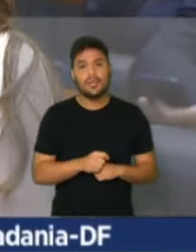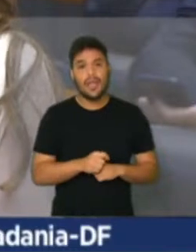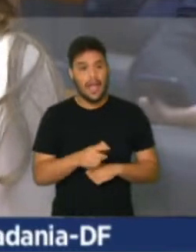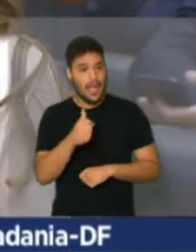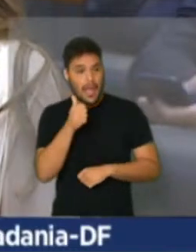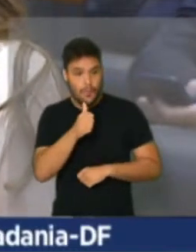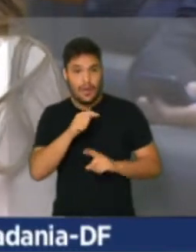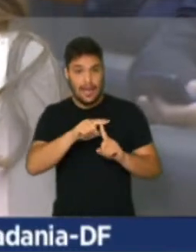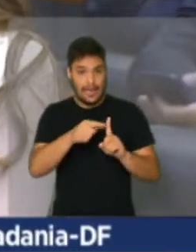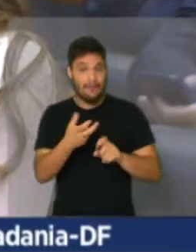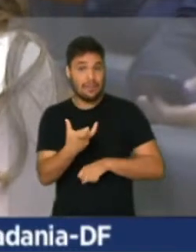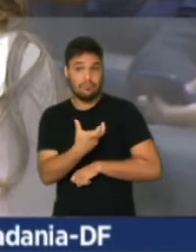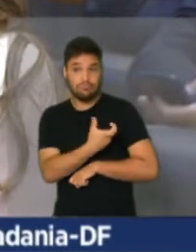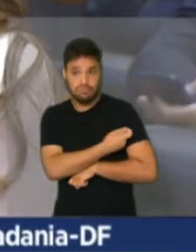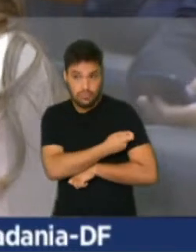ACESSO A ESSA... ESSA VACINAÇÃO QUE O GOVERNO JÁ